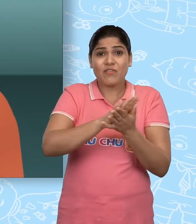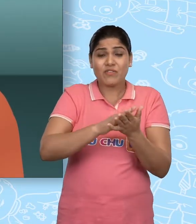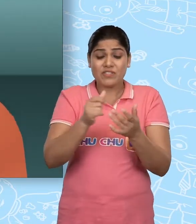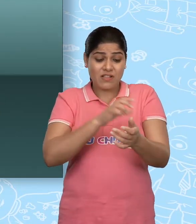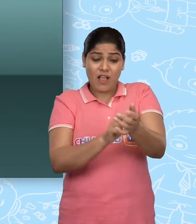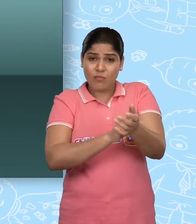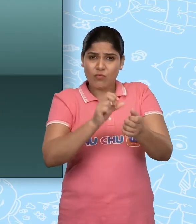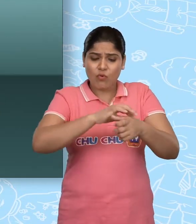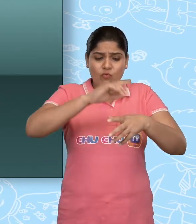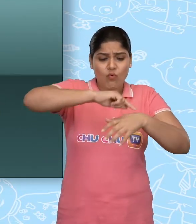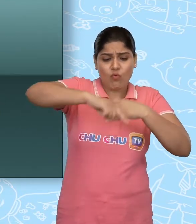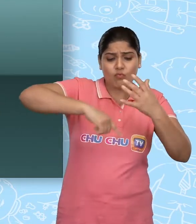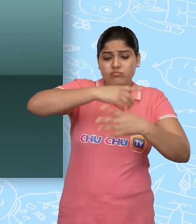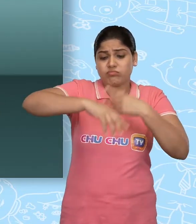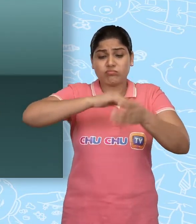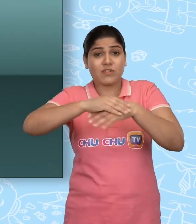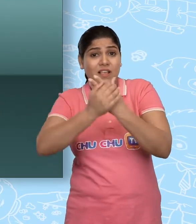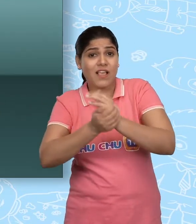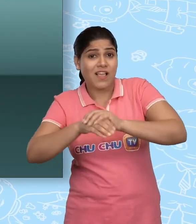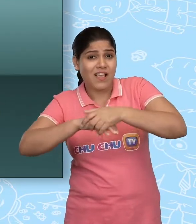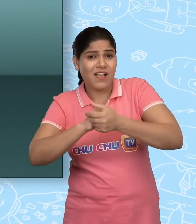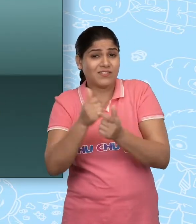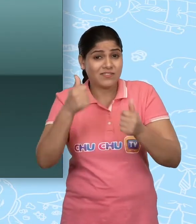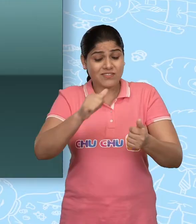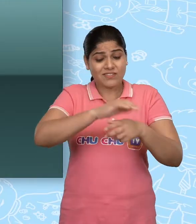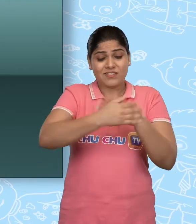फिर साबुन को पूरे हाथ में फैला कर अच्छे से रगड़ो.